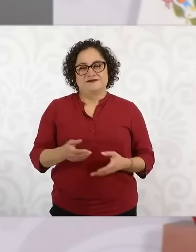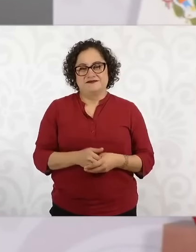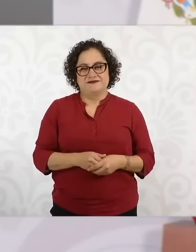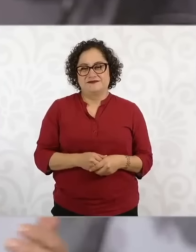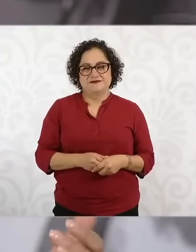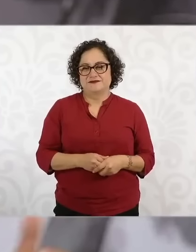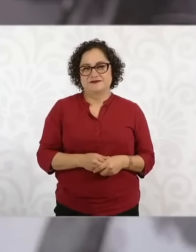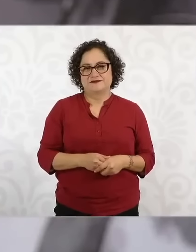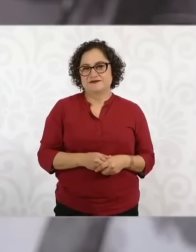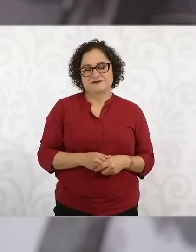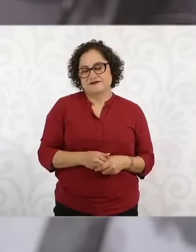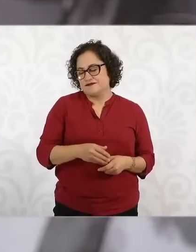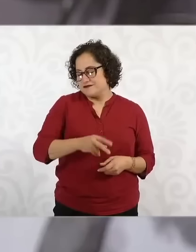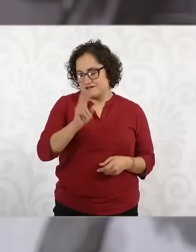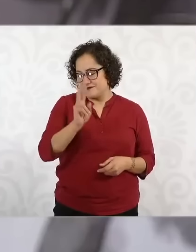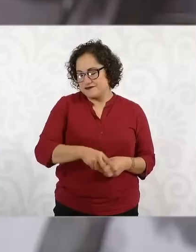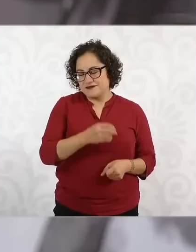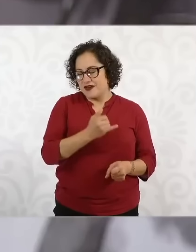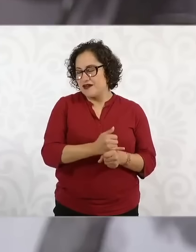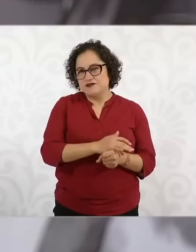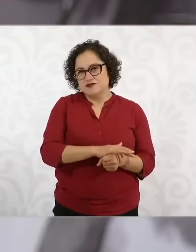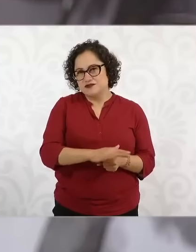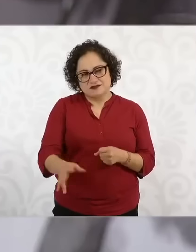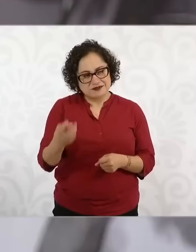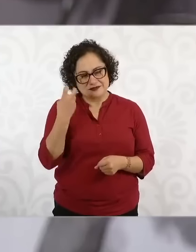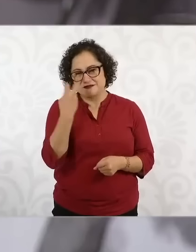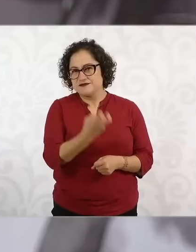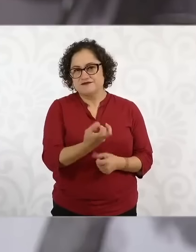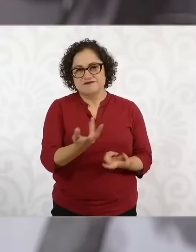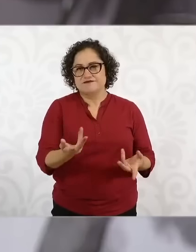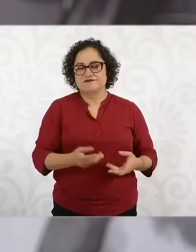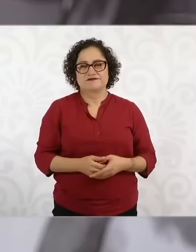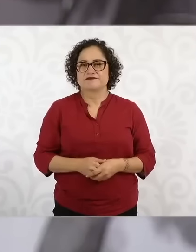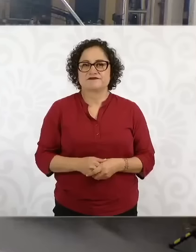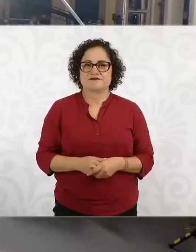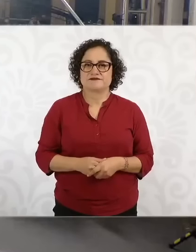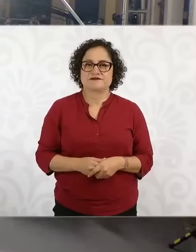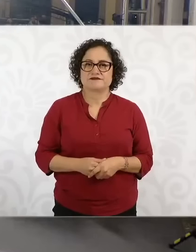no tiene palabras estas publicaciones. Bueno, un programa de televisión,